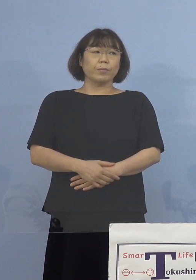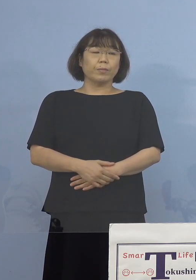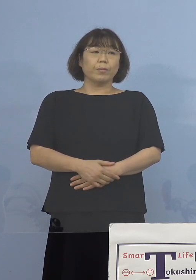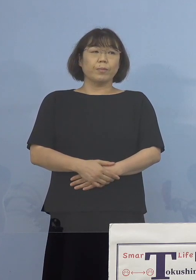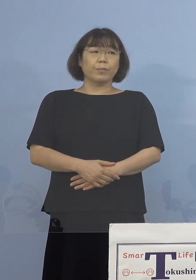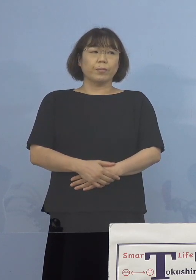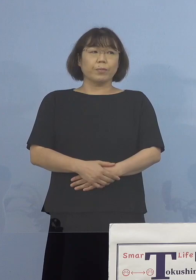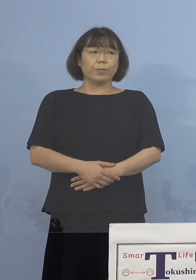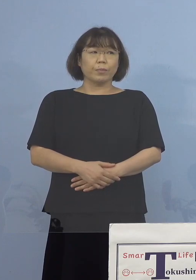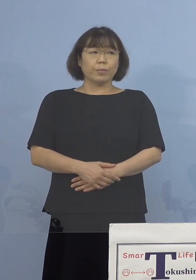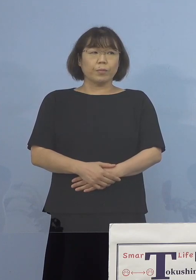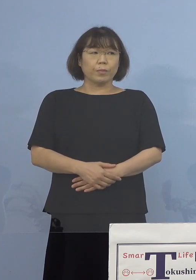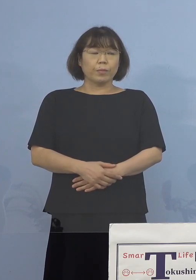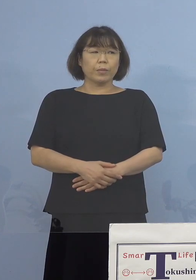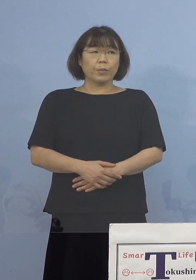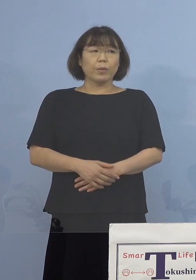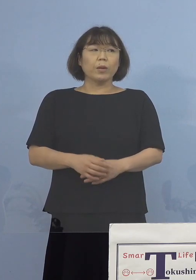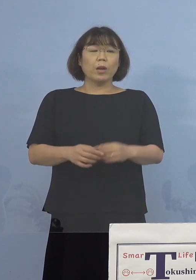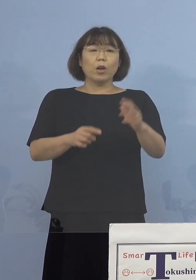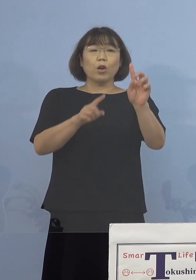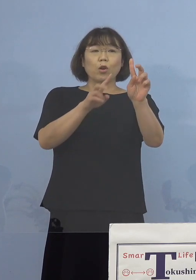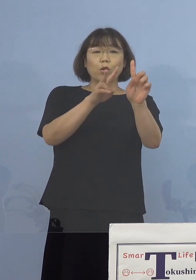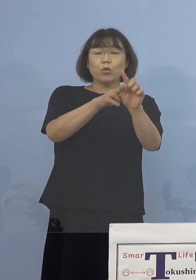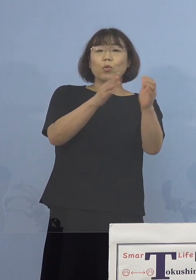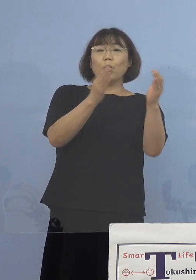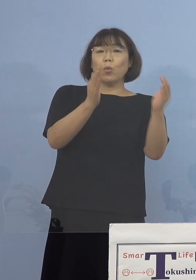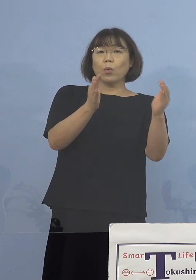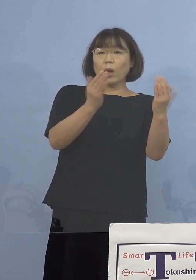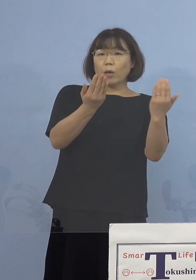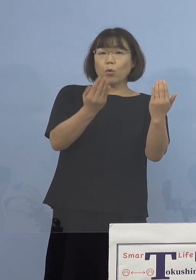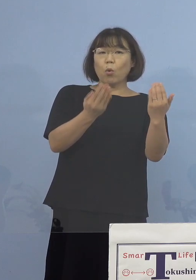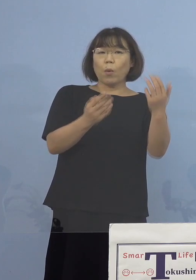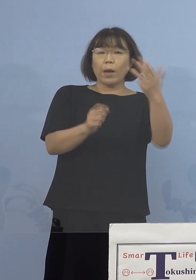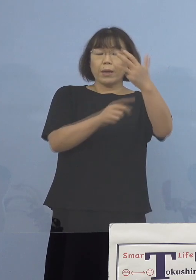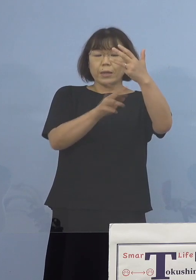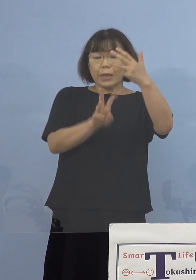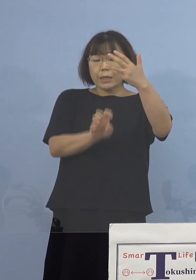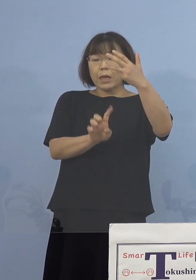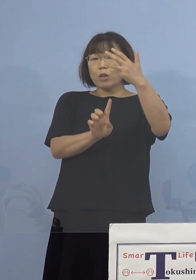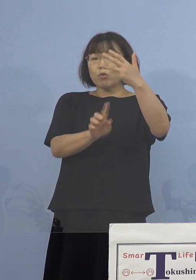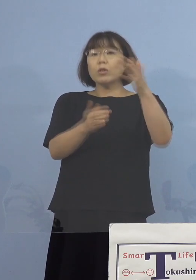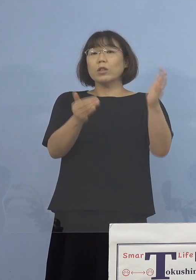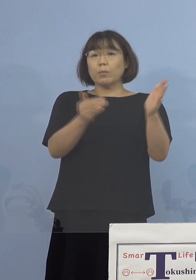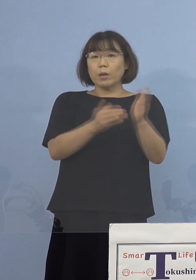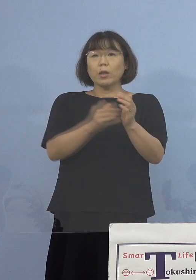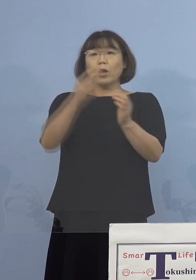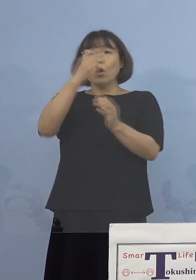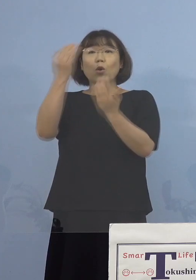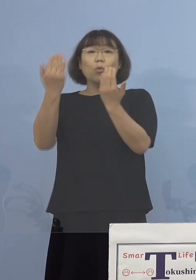（徳島新聞社） 期間が小学校が31日までで、高校が1日と2日と